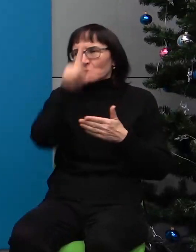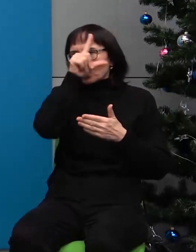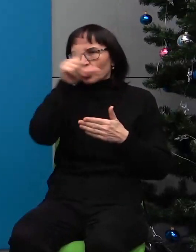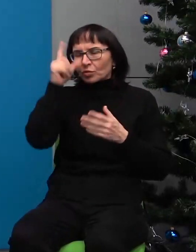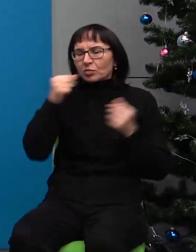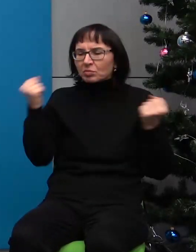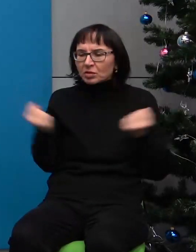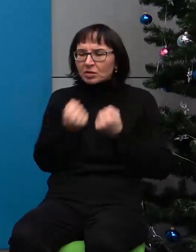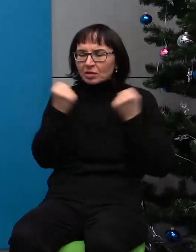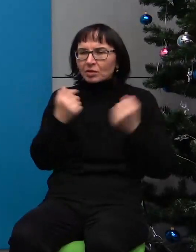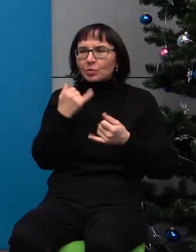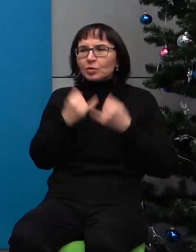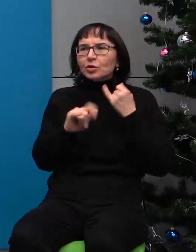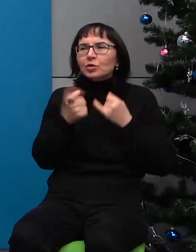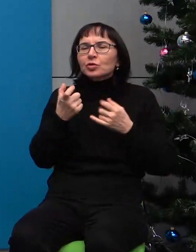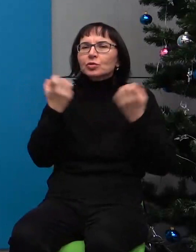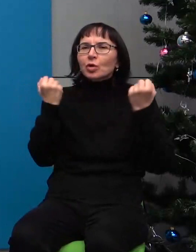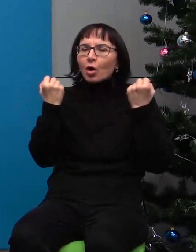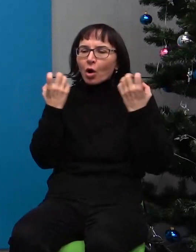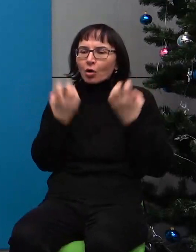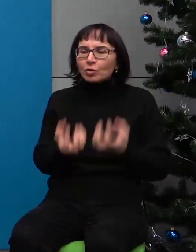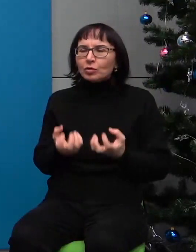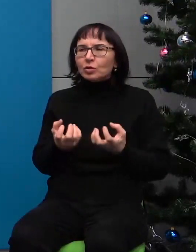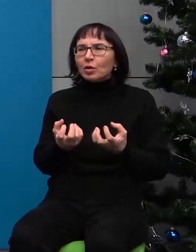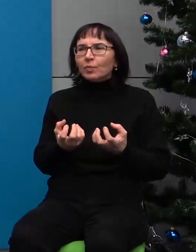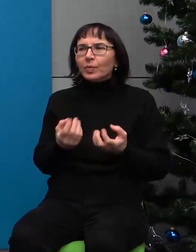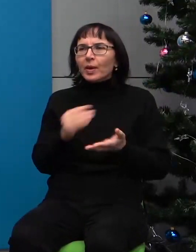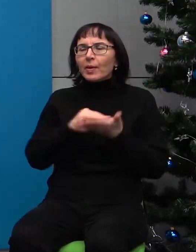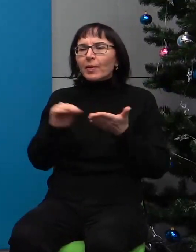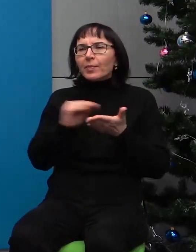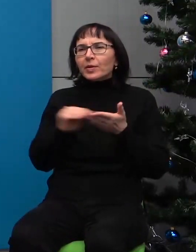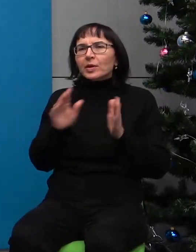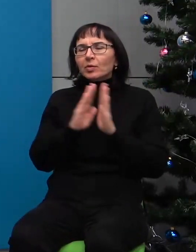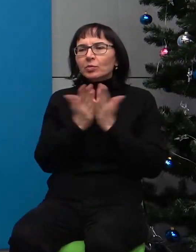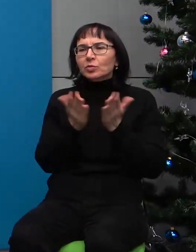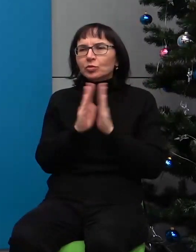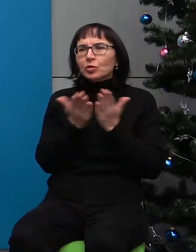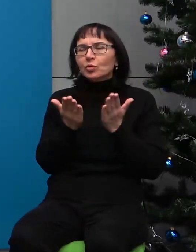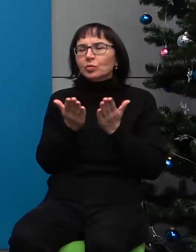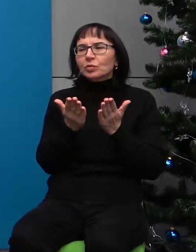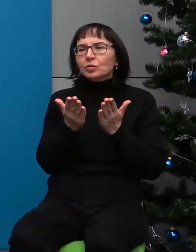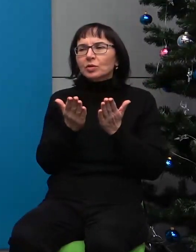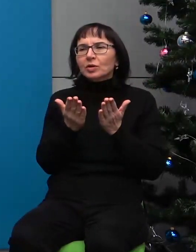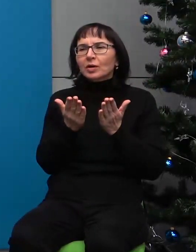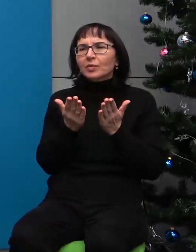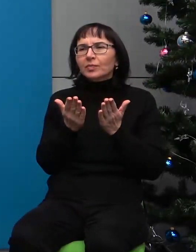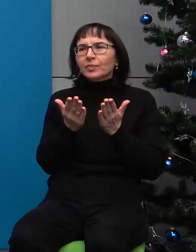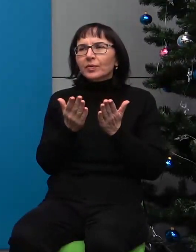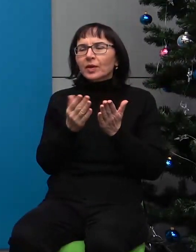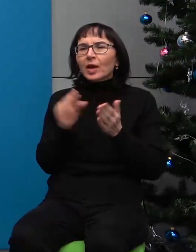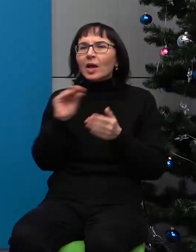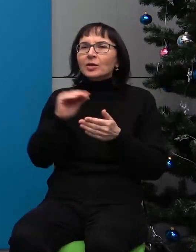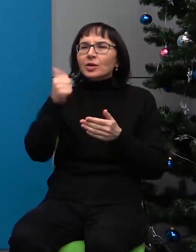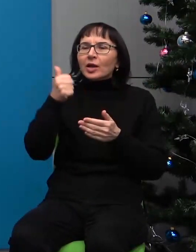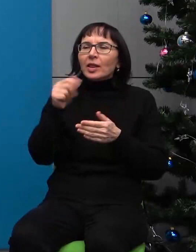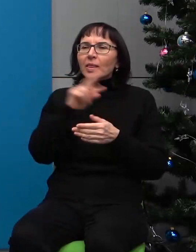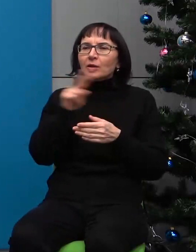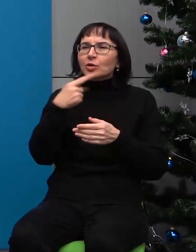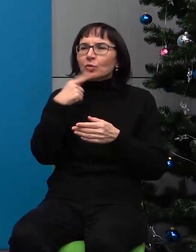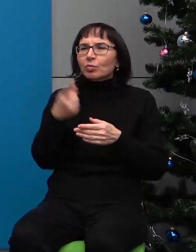Nie zależy, nie. Więc pisałem książkę po prostu z... Aha, jeszcze jedną rzecz też powiem, tego nie mówiłem nigdy.